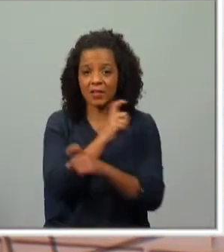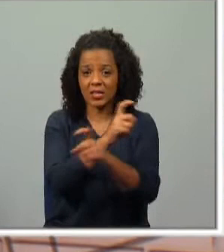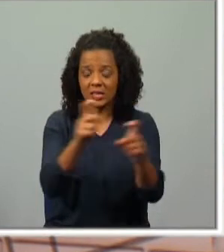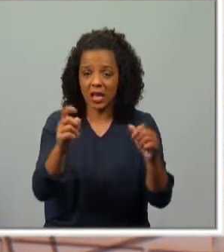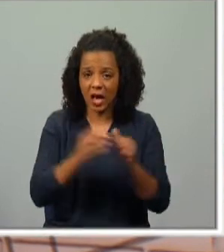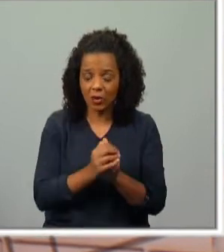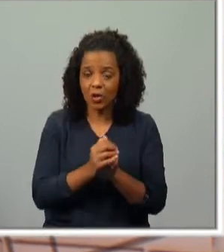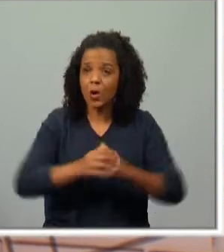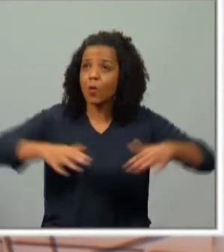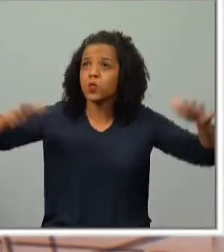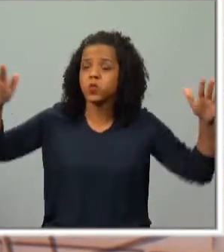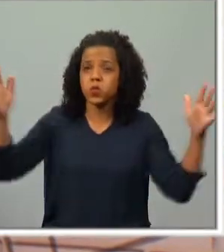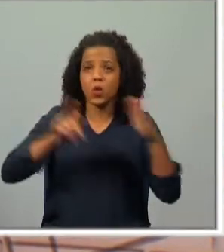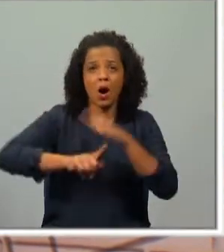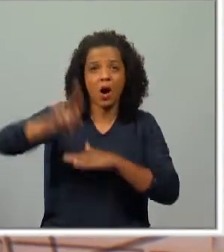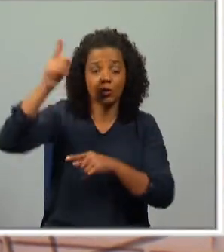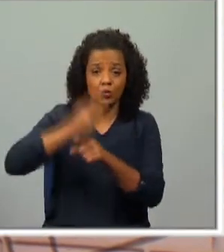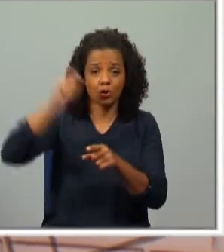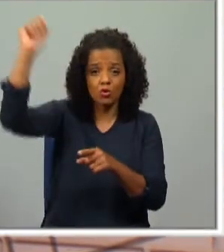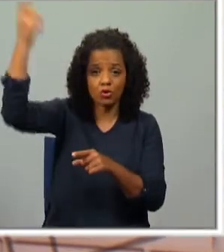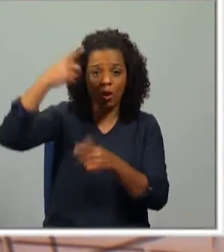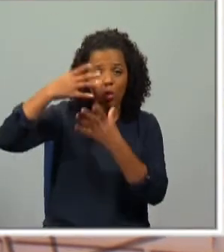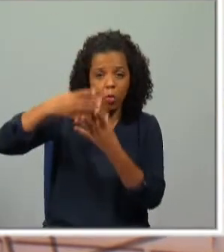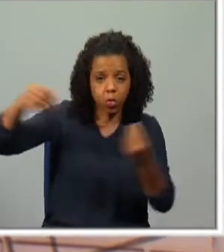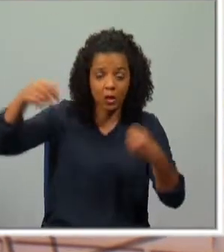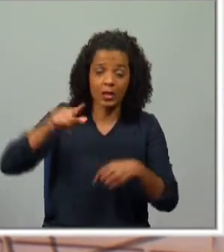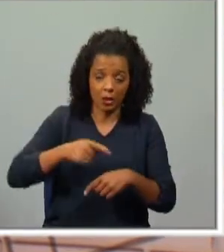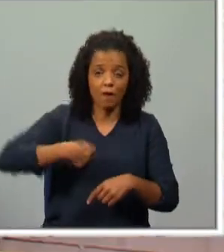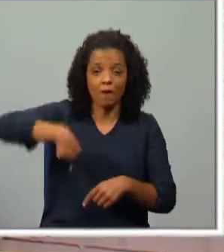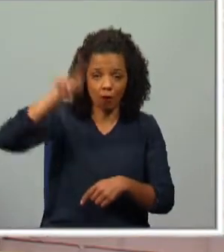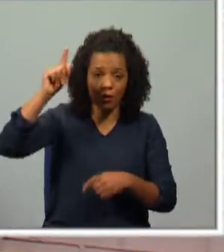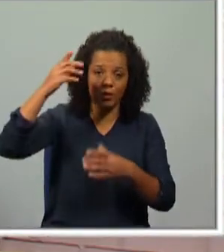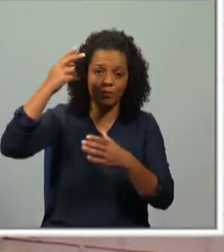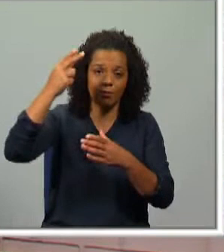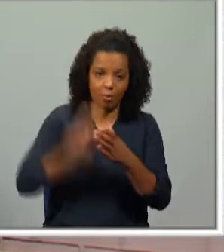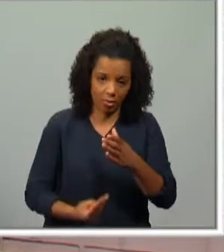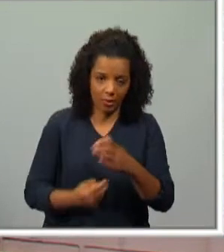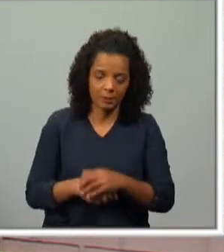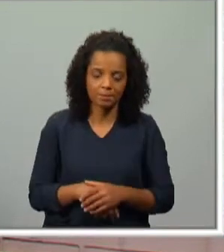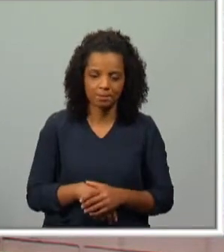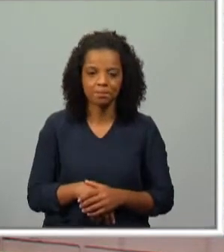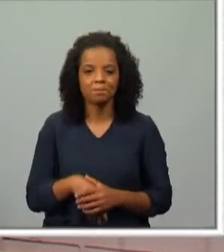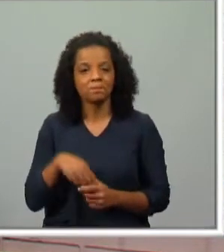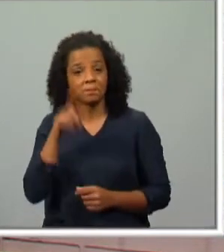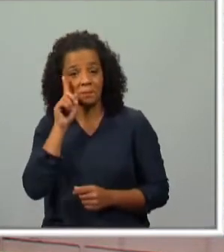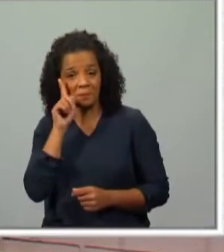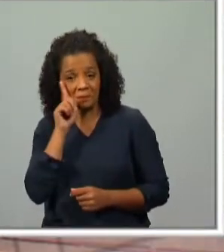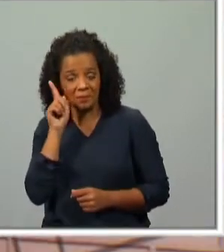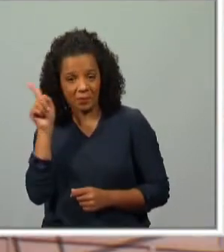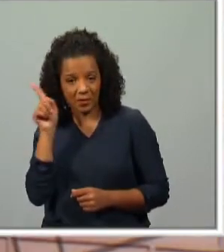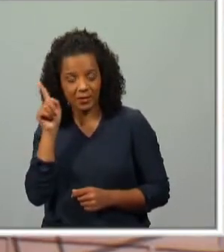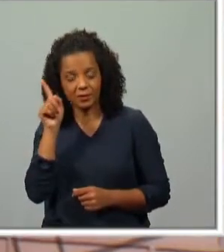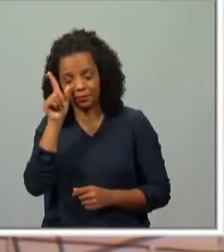vai derreter as tuas asas e eu vou e caiu aqui tinha a esperança que o 會融化你的翅膀，我會和跌倒在這裡 quenga 曾希望